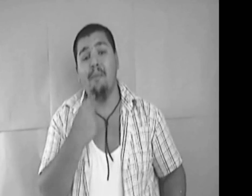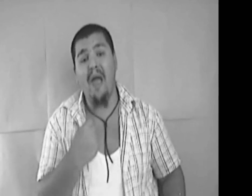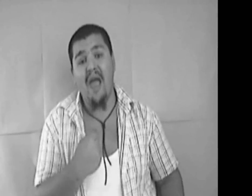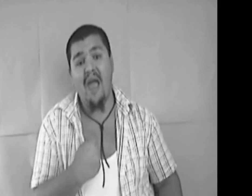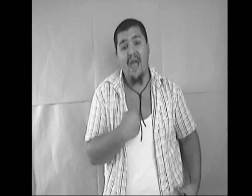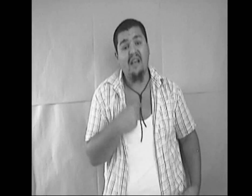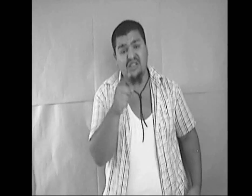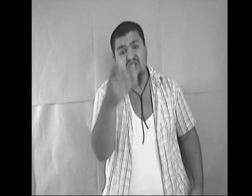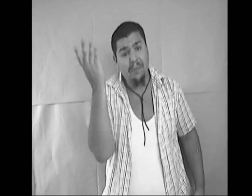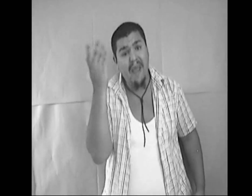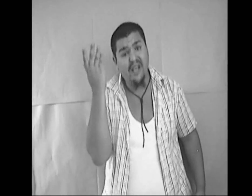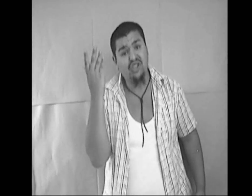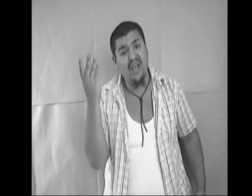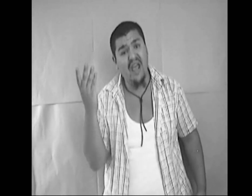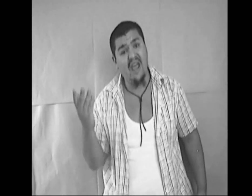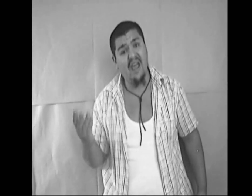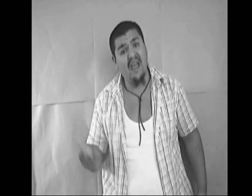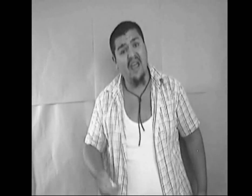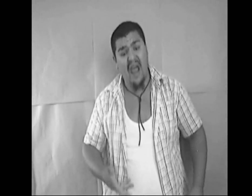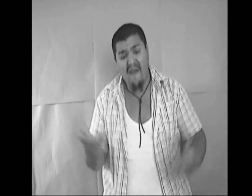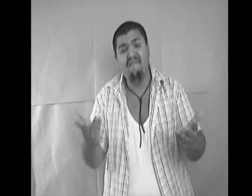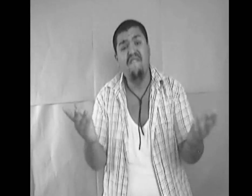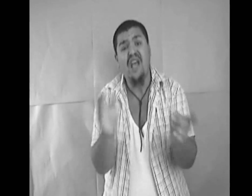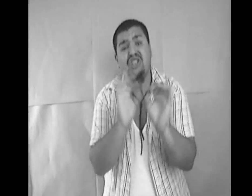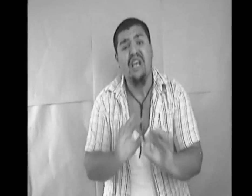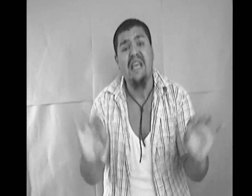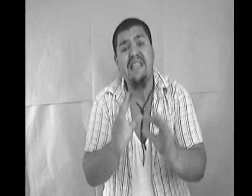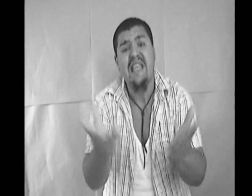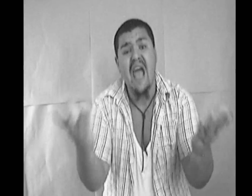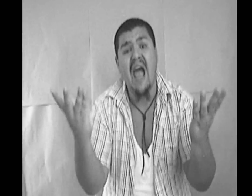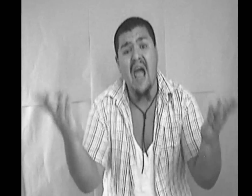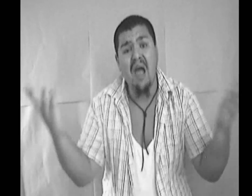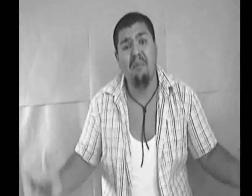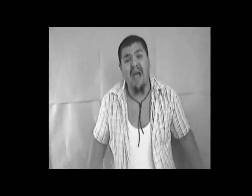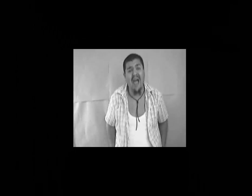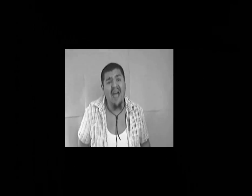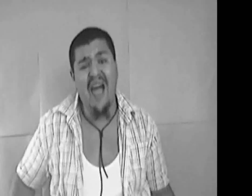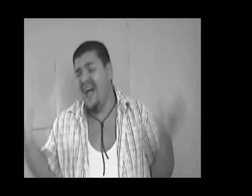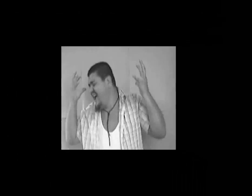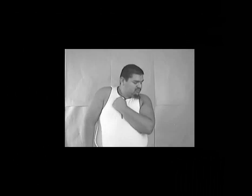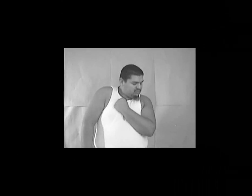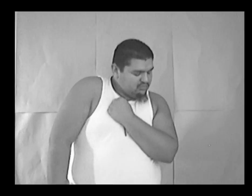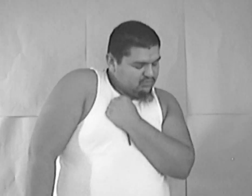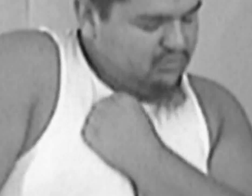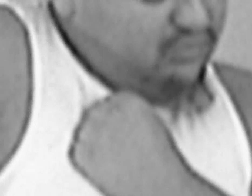ти беше, вече те нямам. I was already, they do not have.